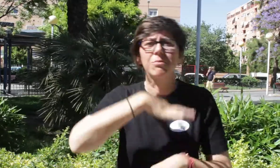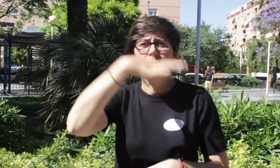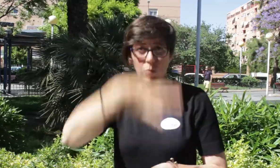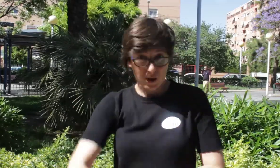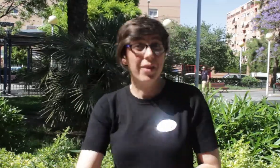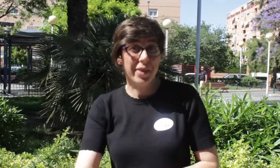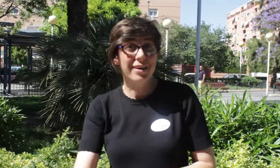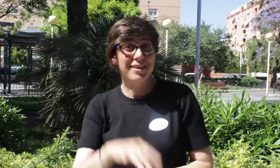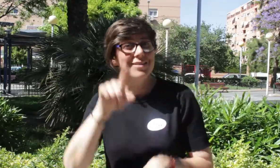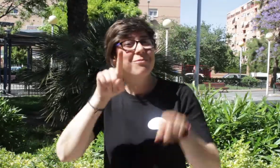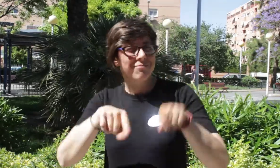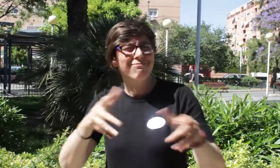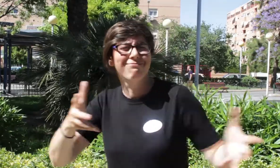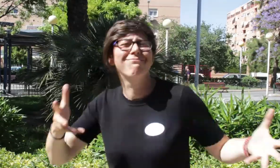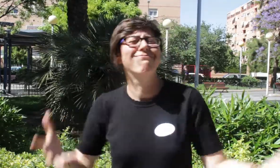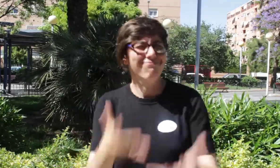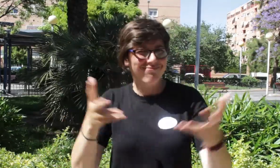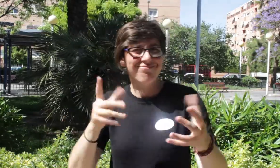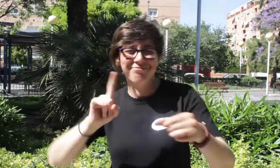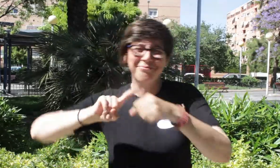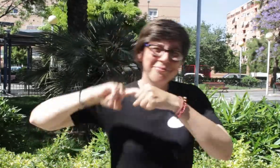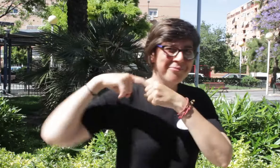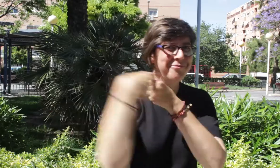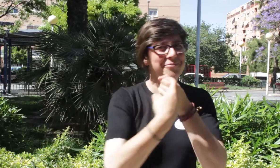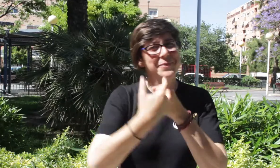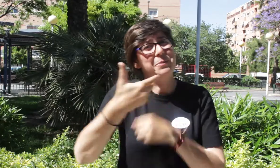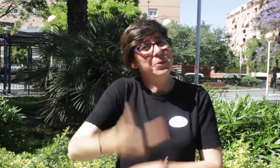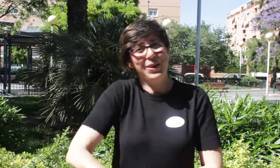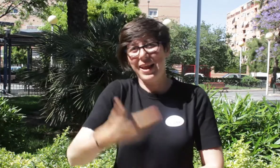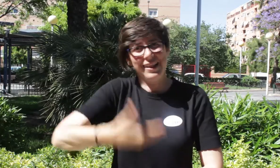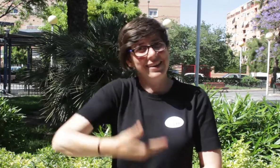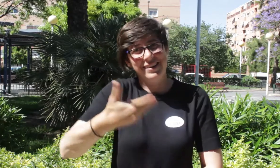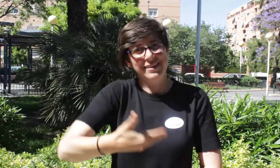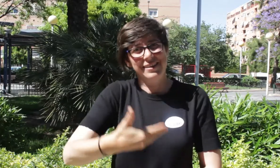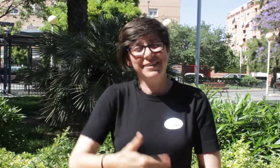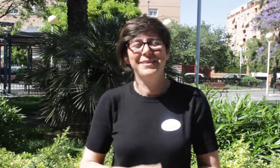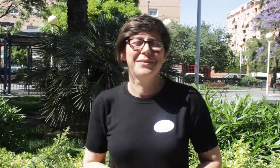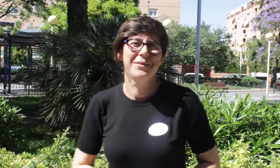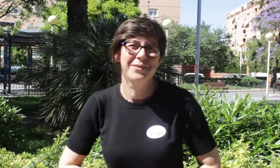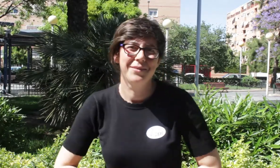Ciudadano y poder cambiar las cosas. Mucho ánimo y participad que es muy importante.